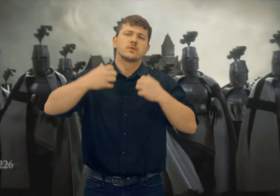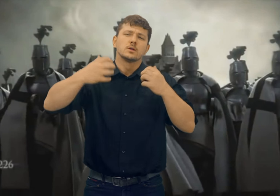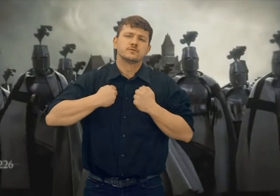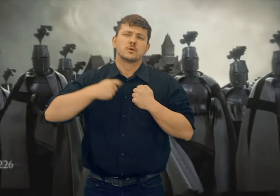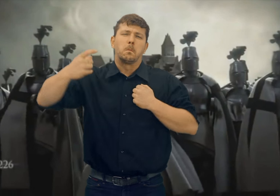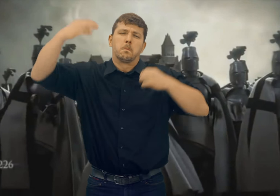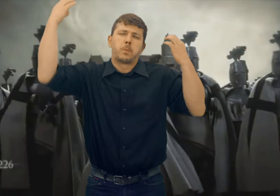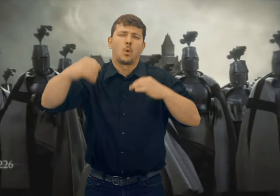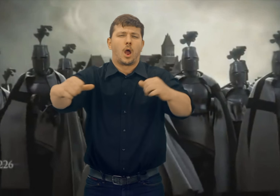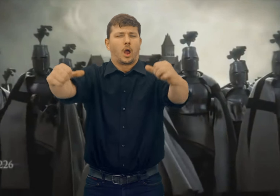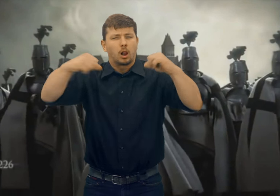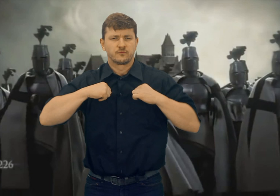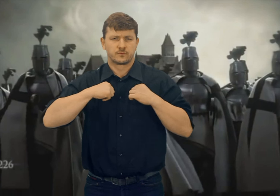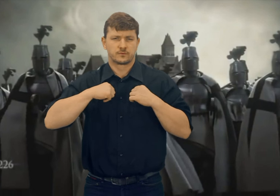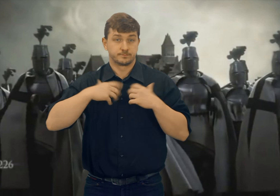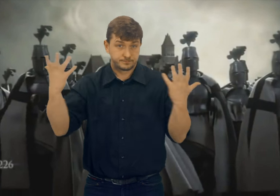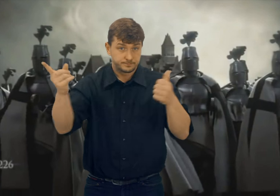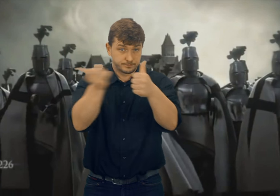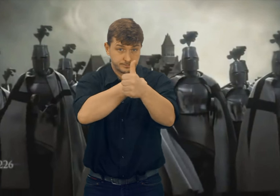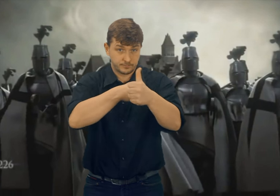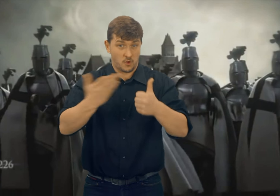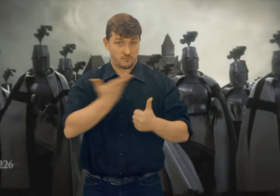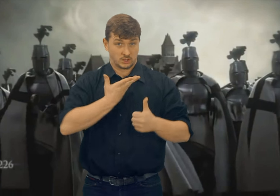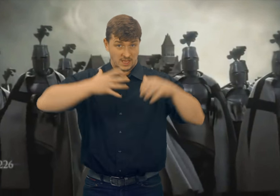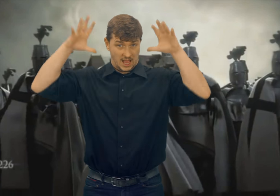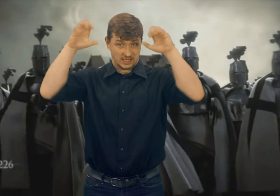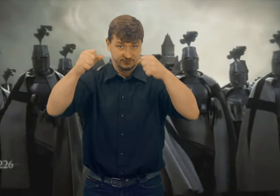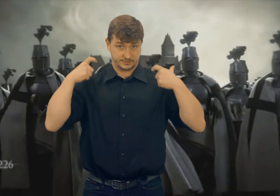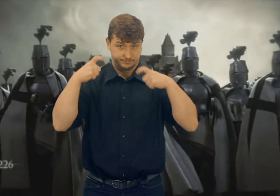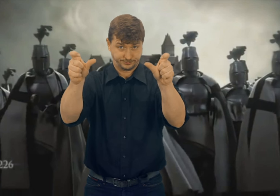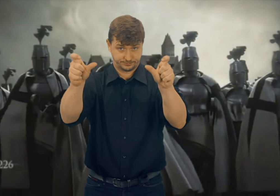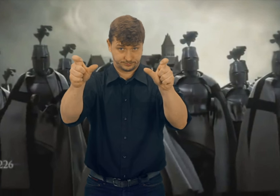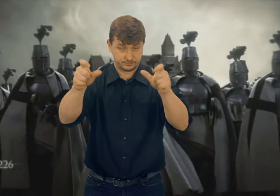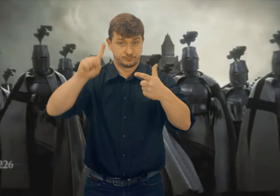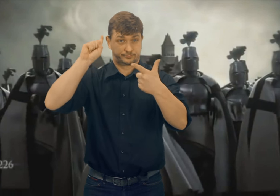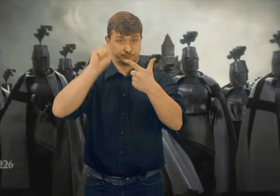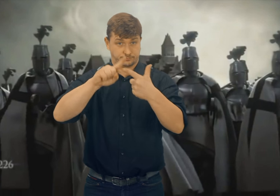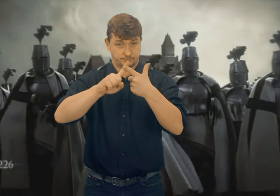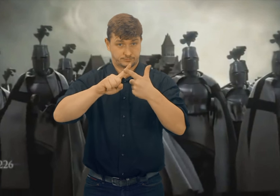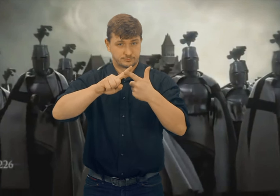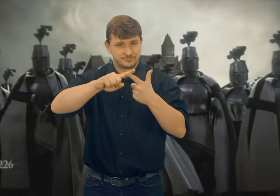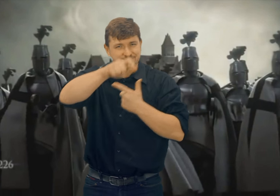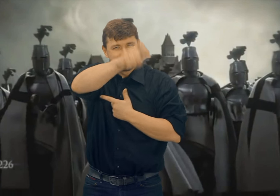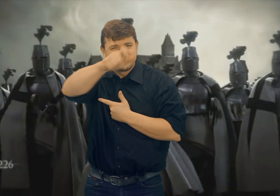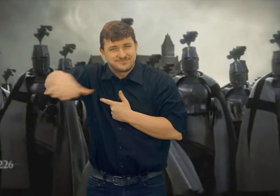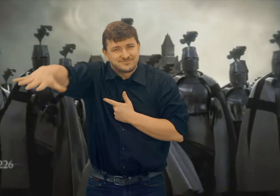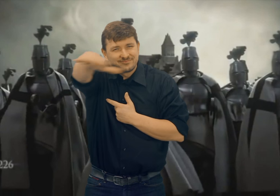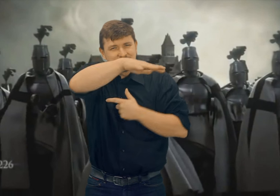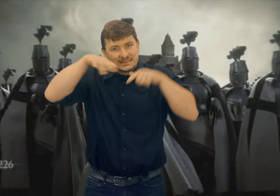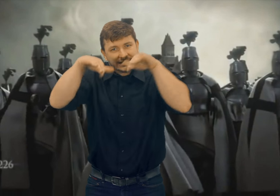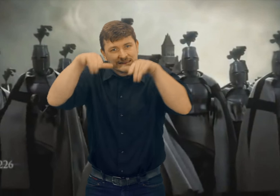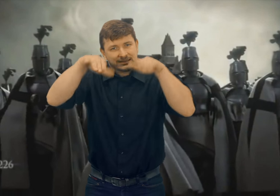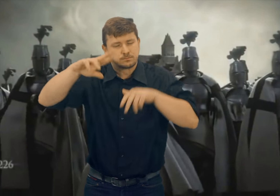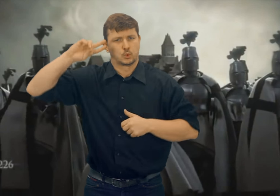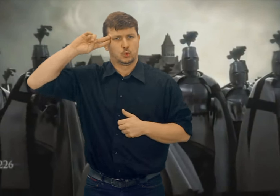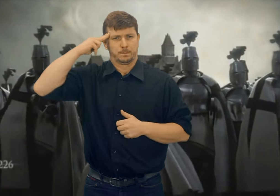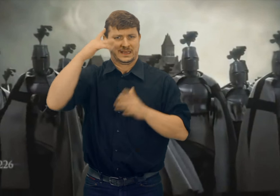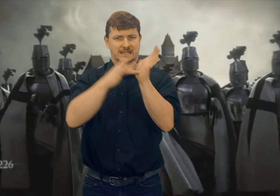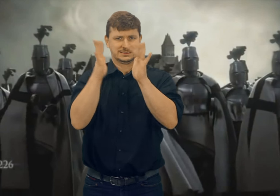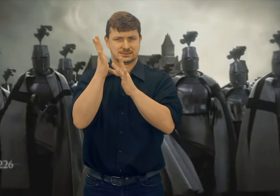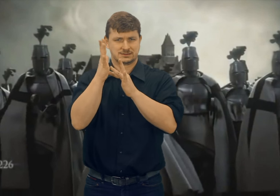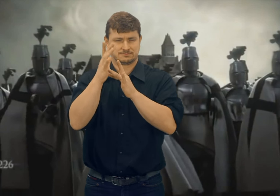Sie griffen ihn und Polen ständig an. Er brauchte Hilfe. 1. Wollte er sie abwehren und 2. sie zum Christentum bekehren.